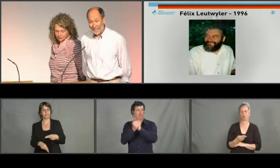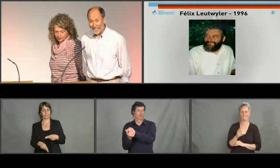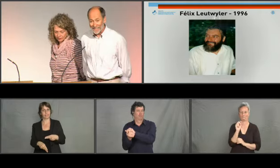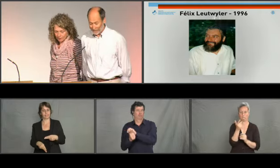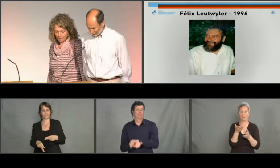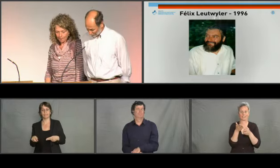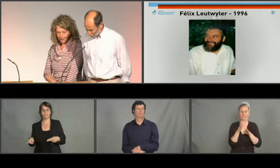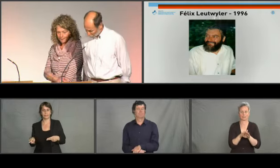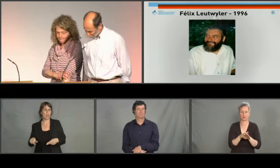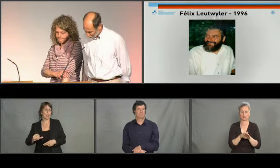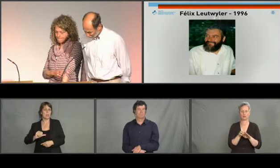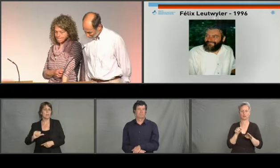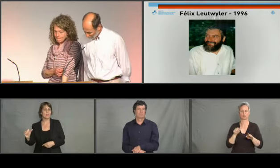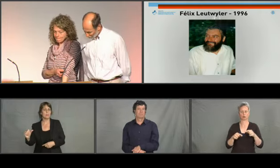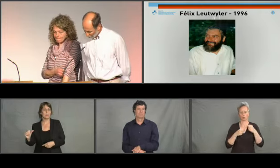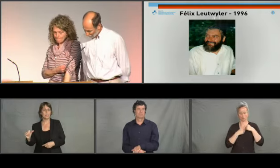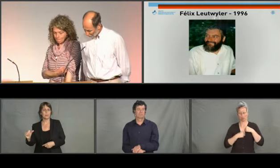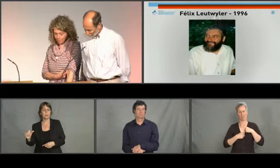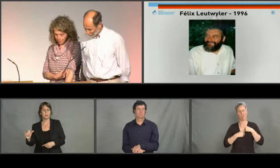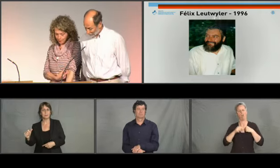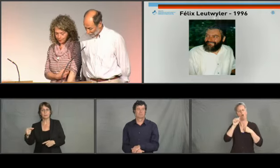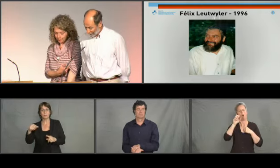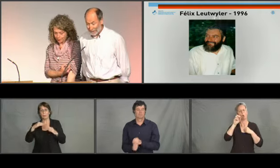einem Riss in der Aorta verlangt nach einer